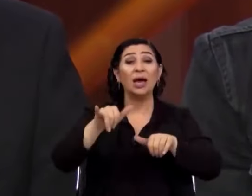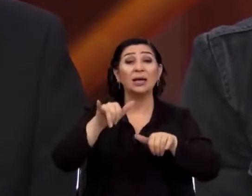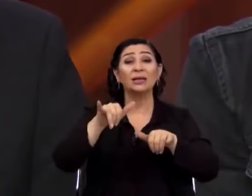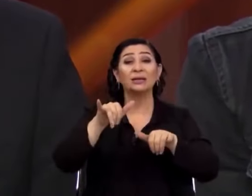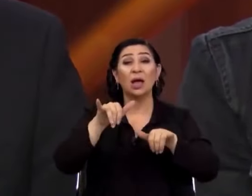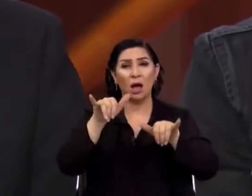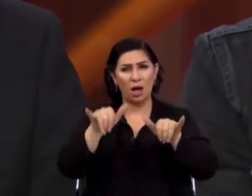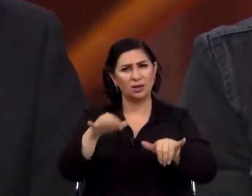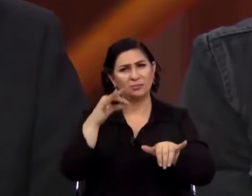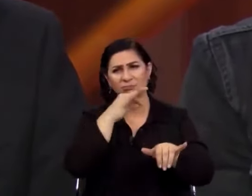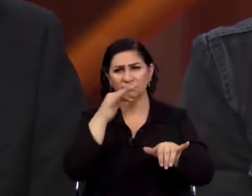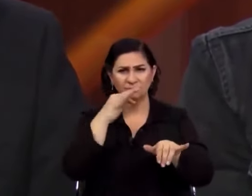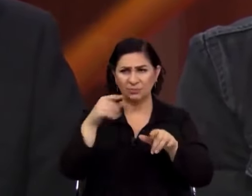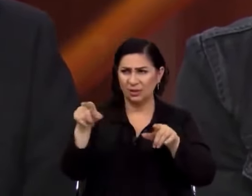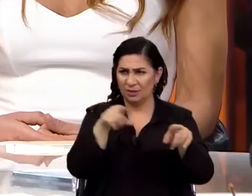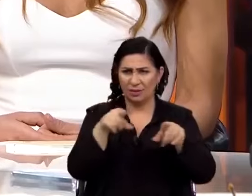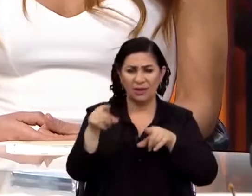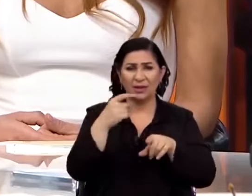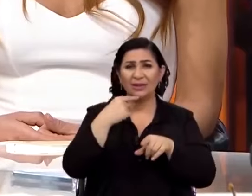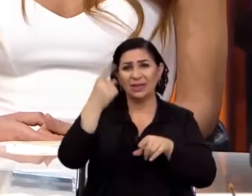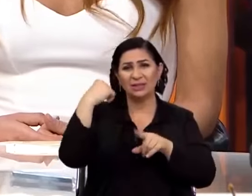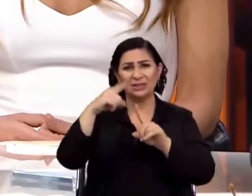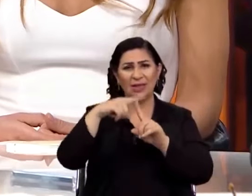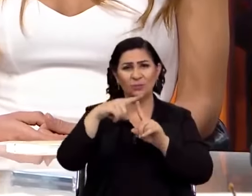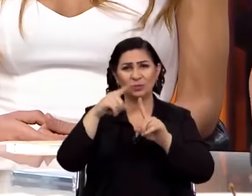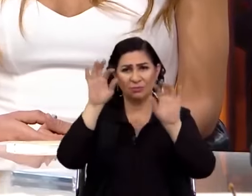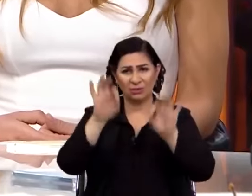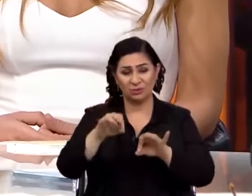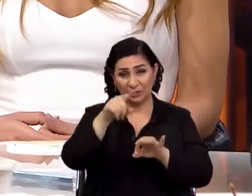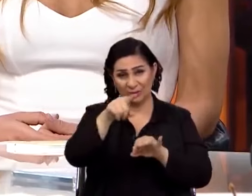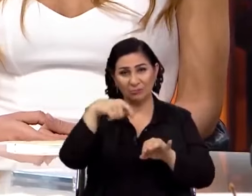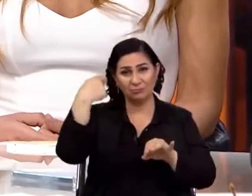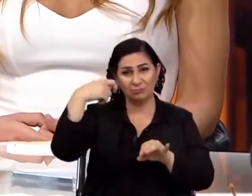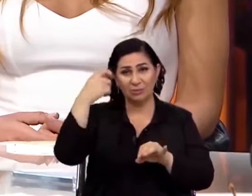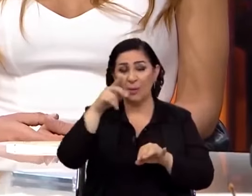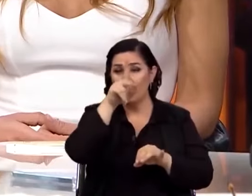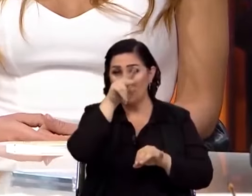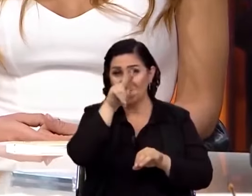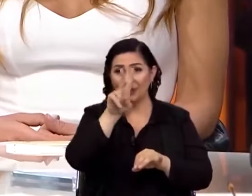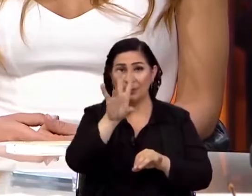aynı Koş Aynen aynen geçen sene Temmuz'da çektik Mart 25'te girdi Dün